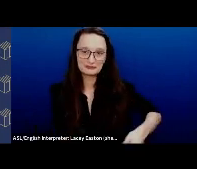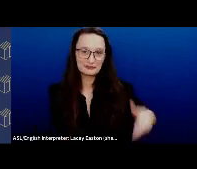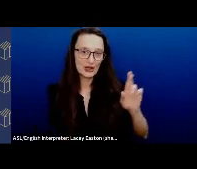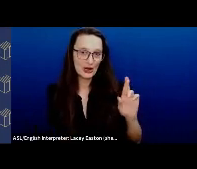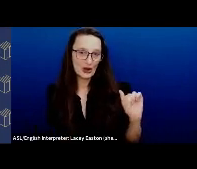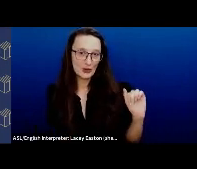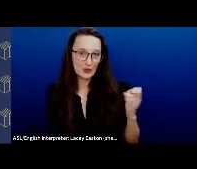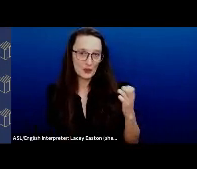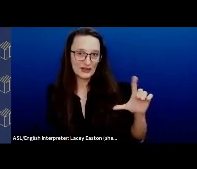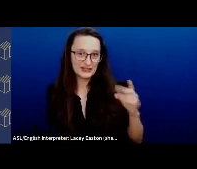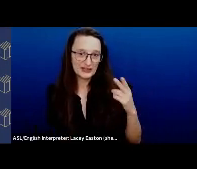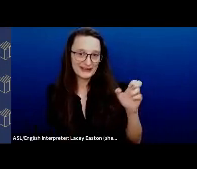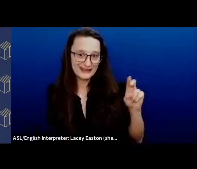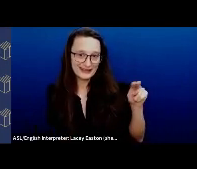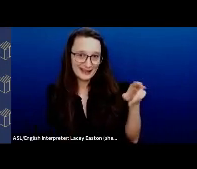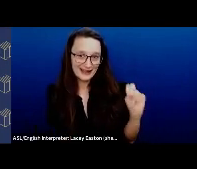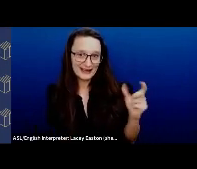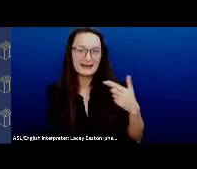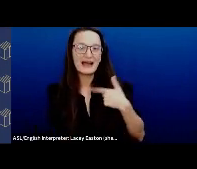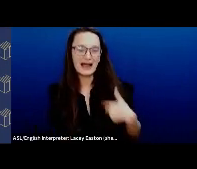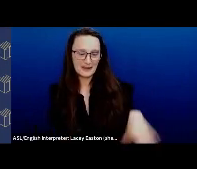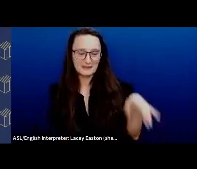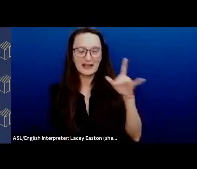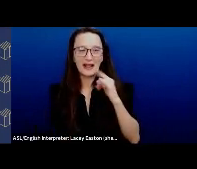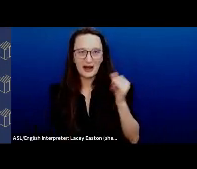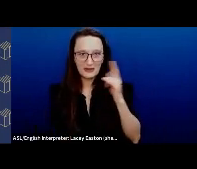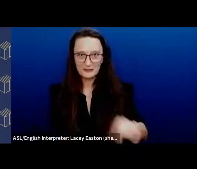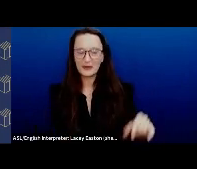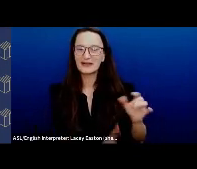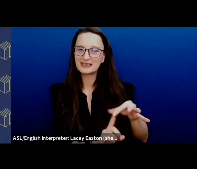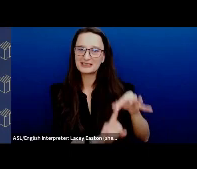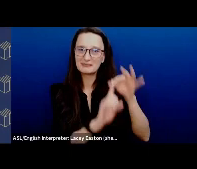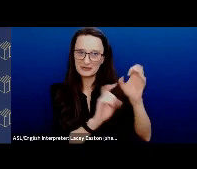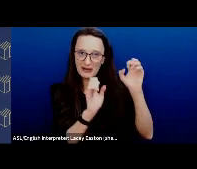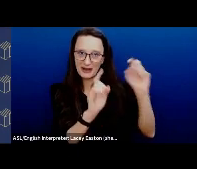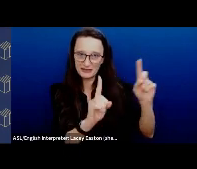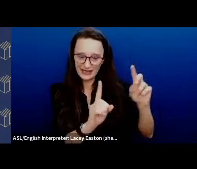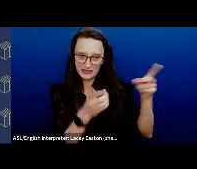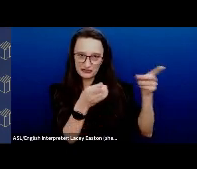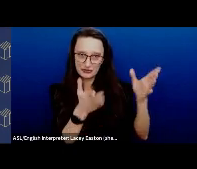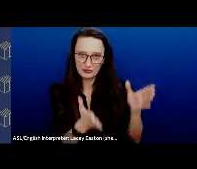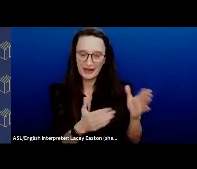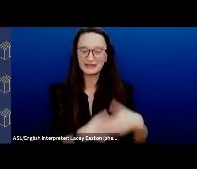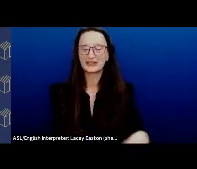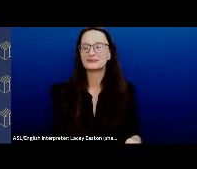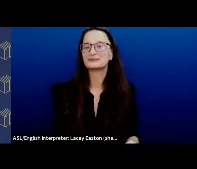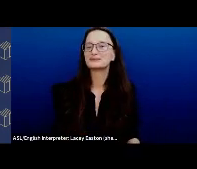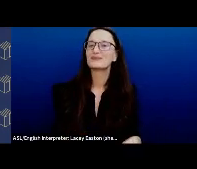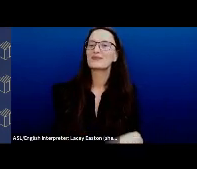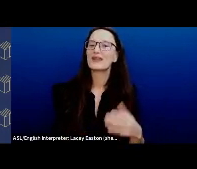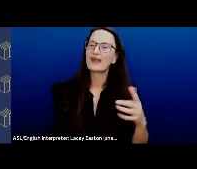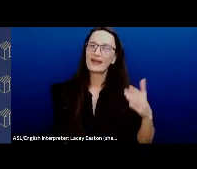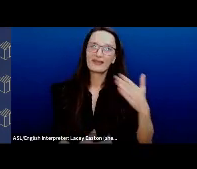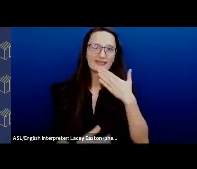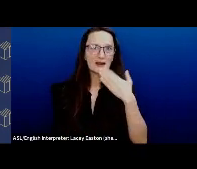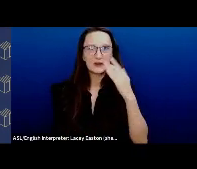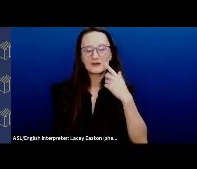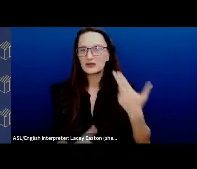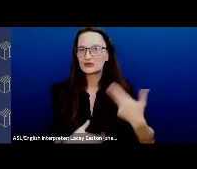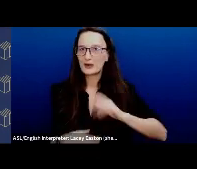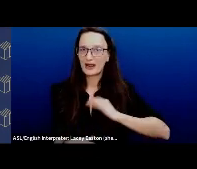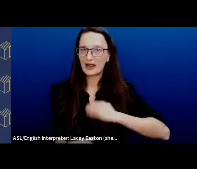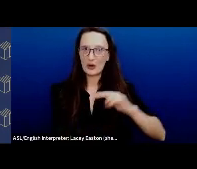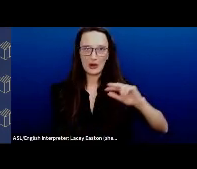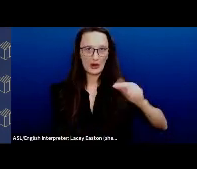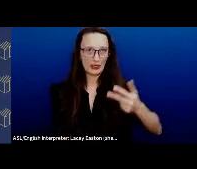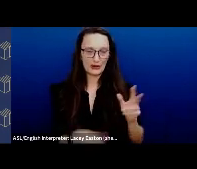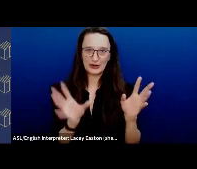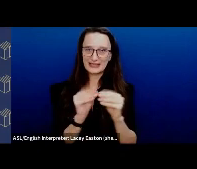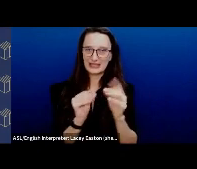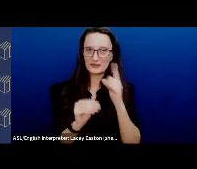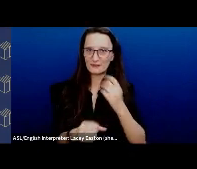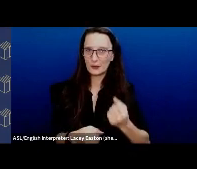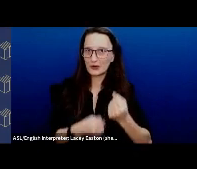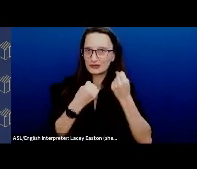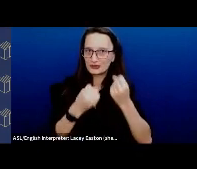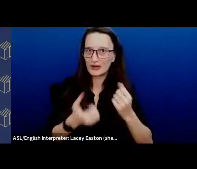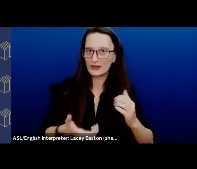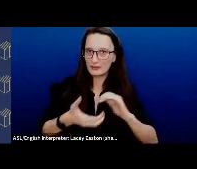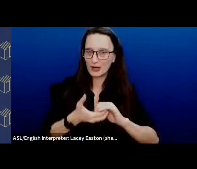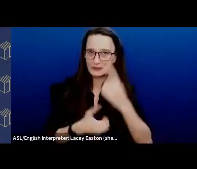como Robin dijo, gracias por acompañarnos en esta tercera sesión de la serie de seminarios web para fortalecer las asociaciones para estudiantes con discapacidades.